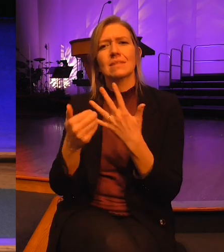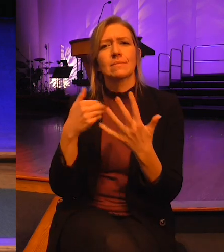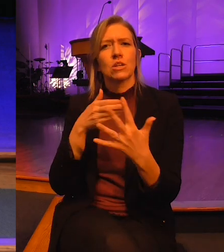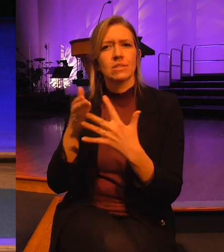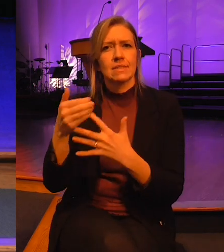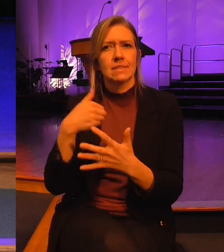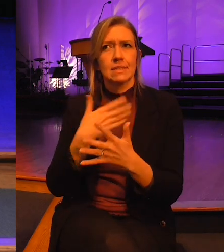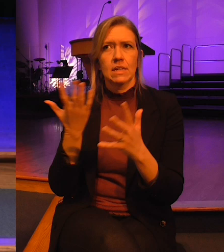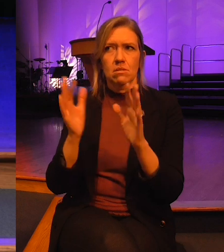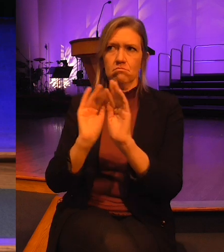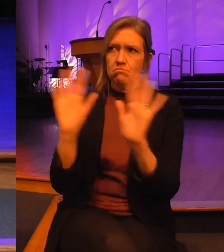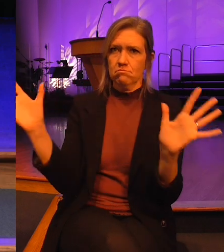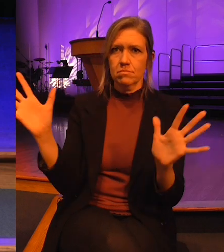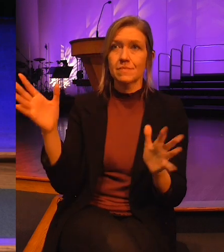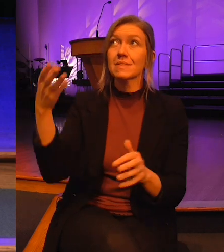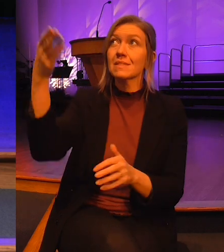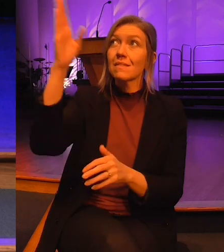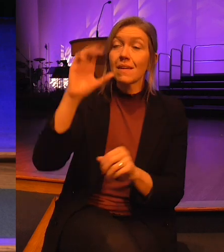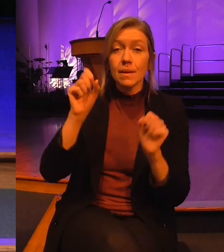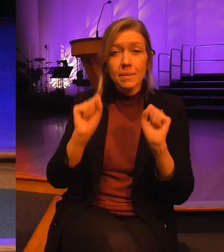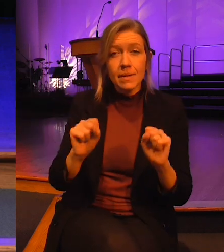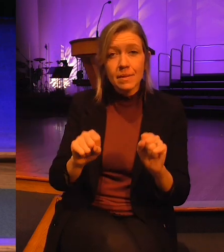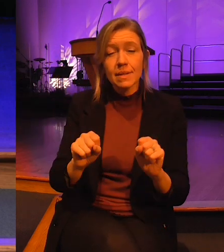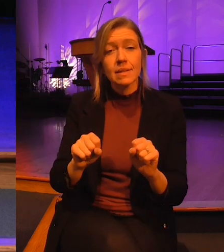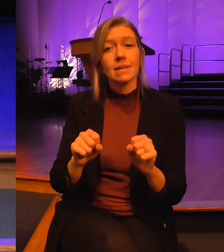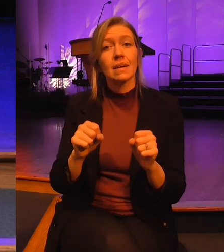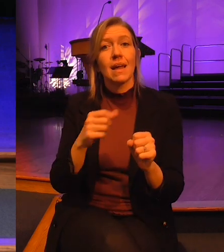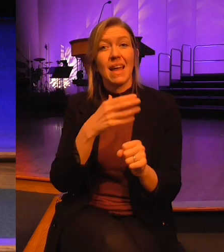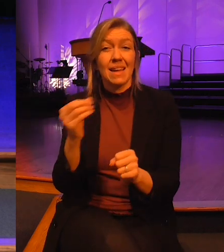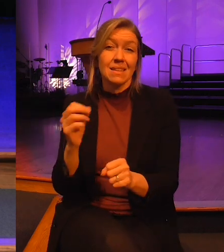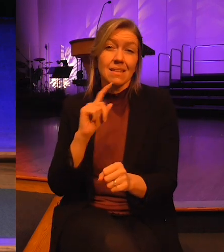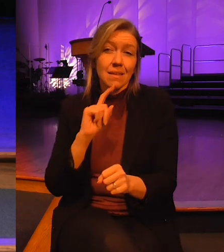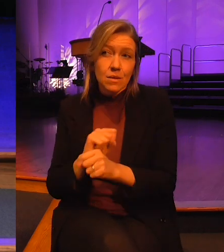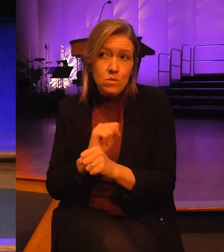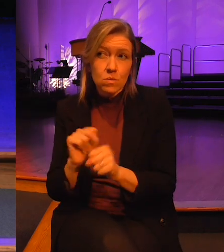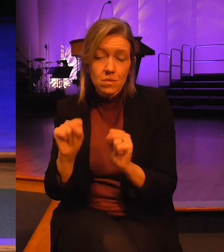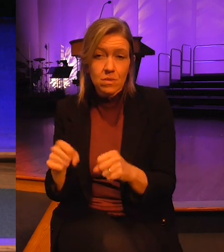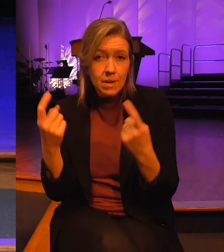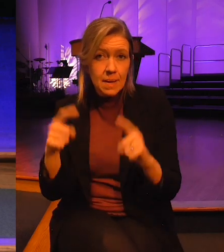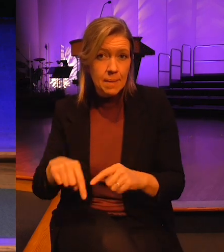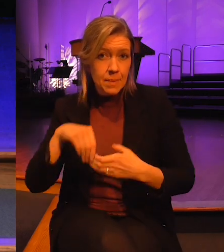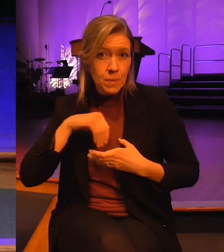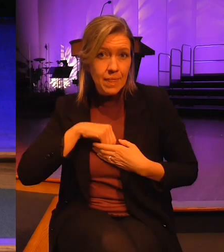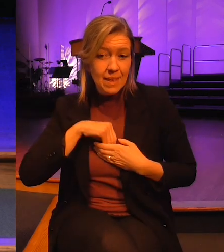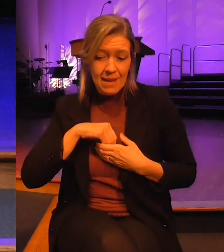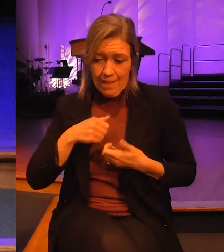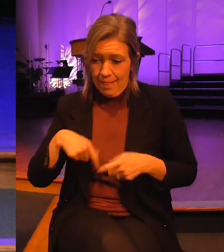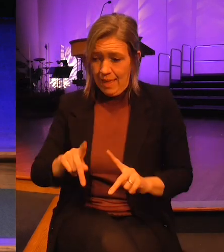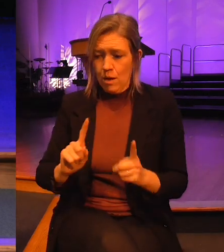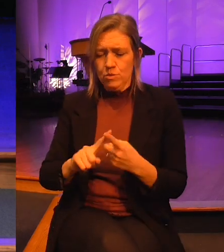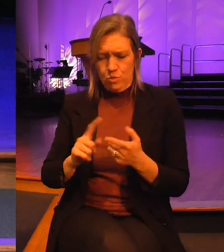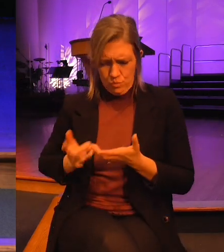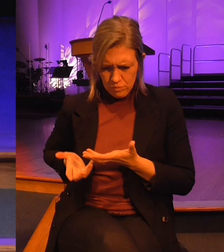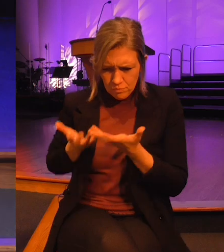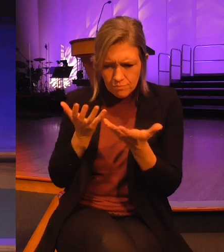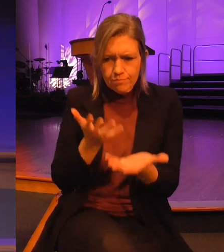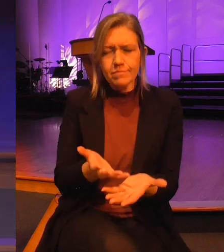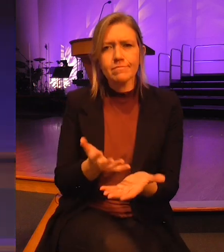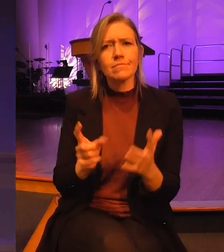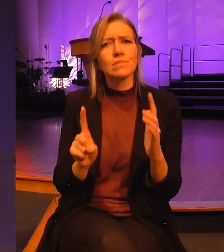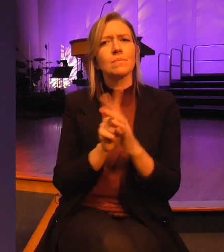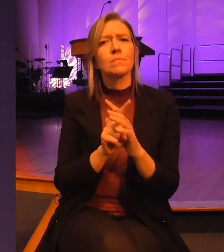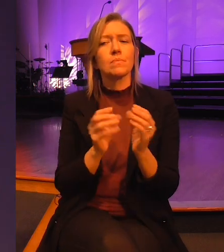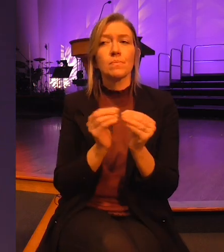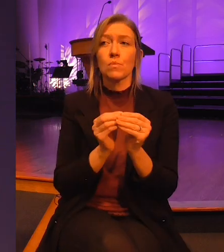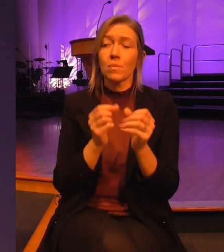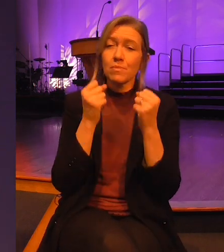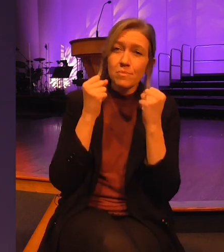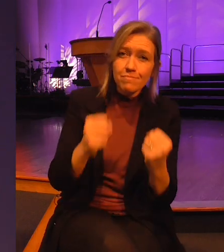potencialidad e incluso actualidad dentro de nosotros, de avanzar de maneras más vibrantes y enfáticas